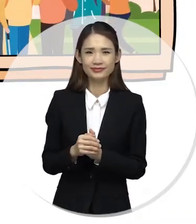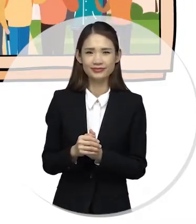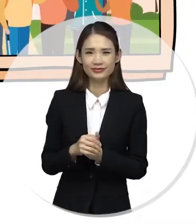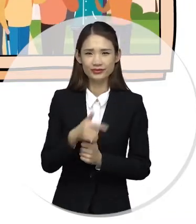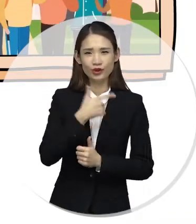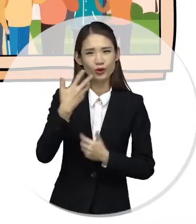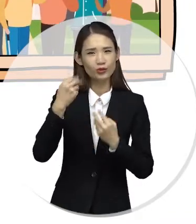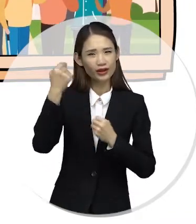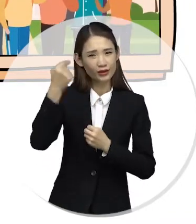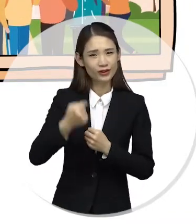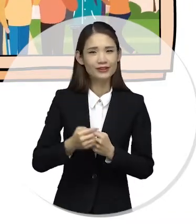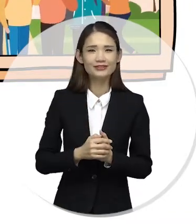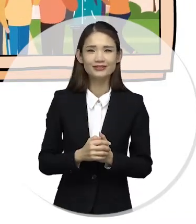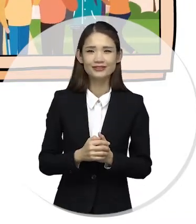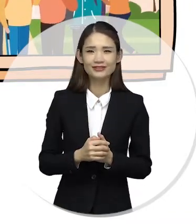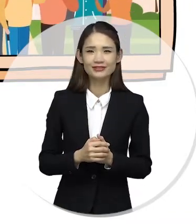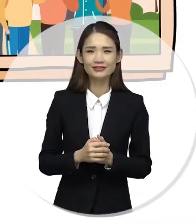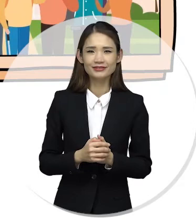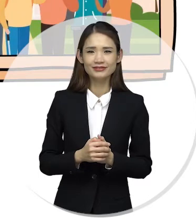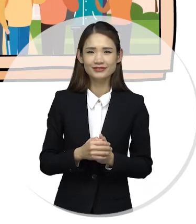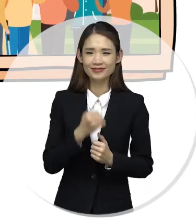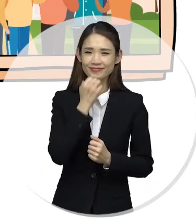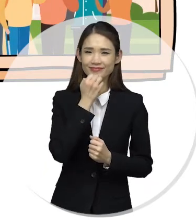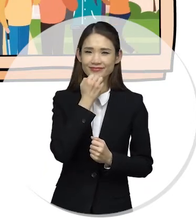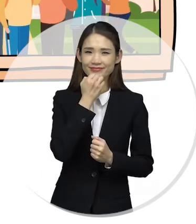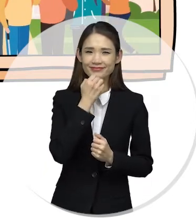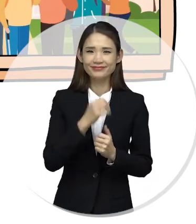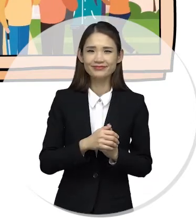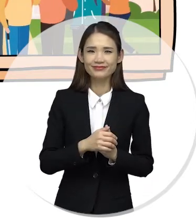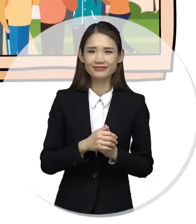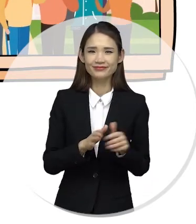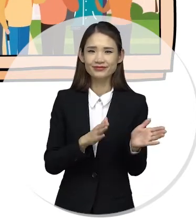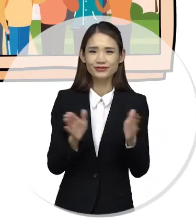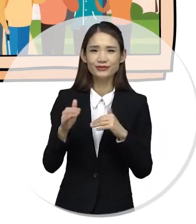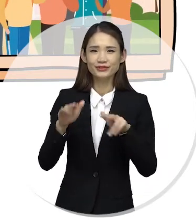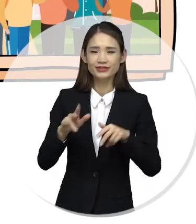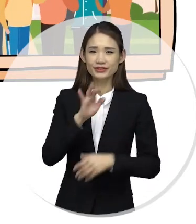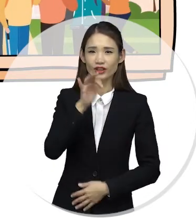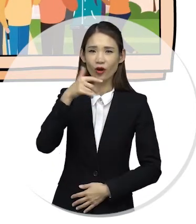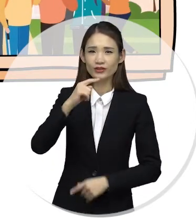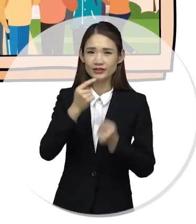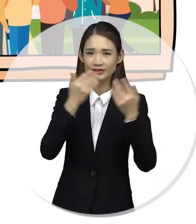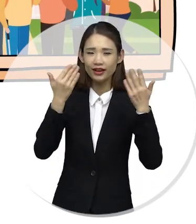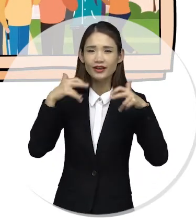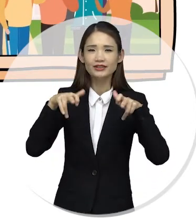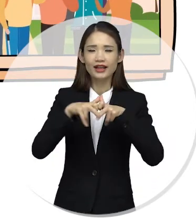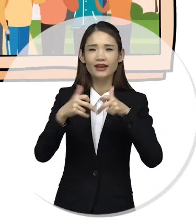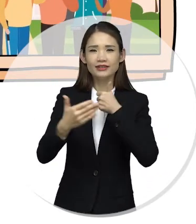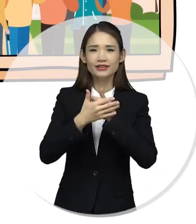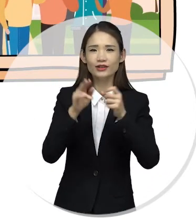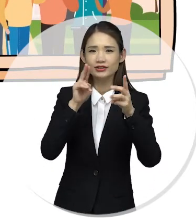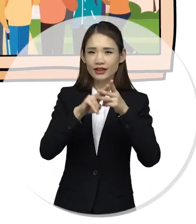김소희 : 너무많이 온 것 같기도 해. 김한솔 : 그래서 저는 지금 연세대학교 장애학생지원센터에 가고 있습니다.